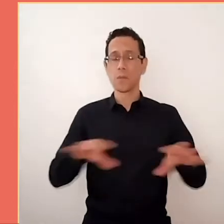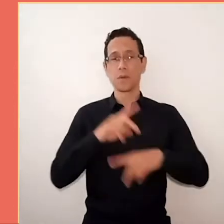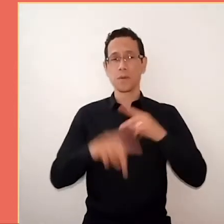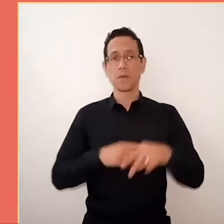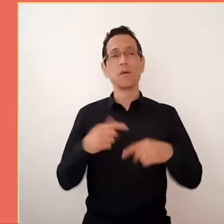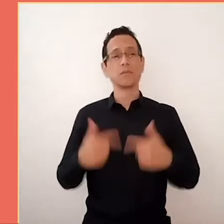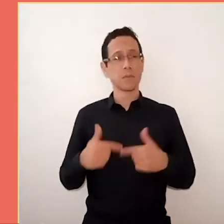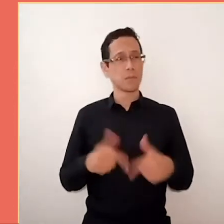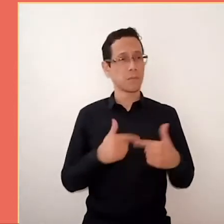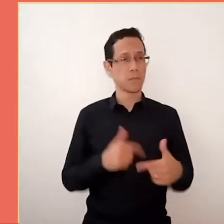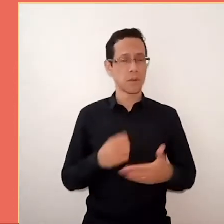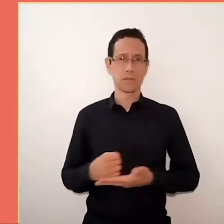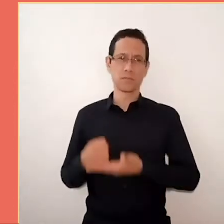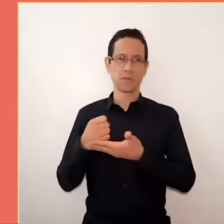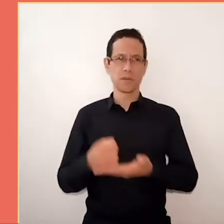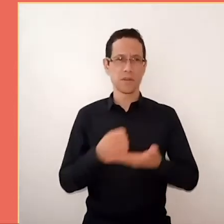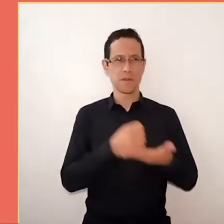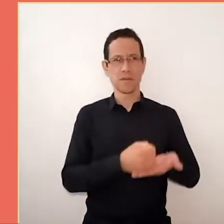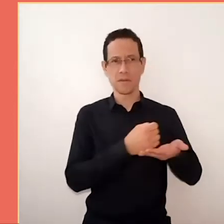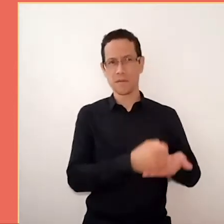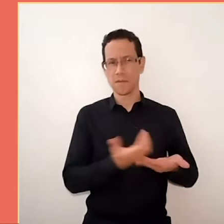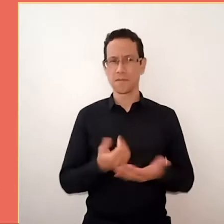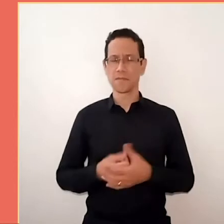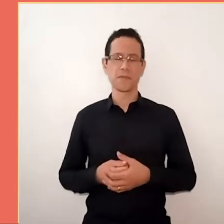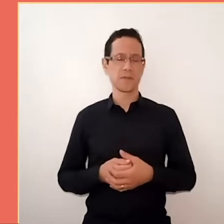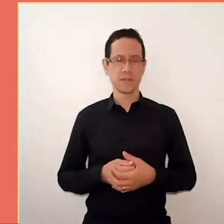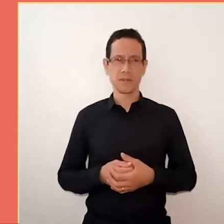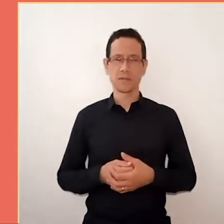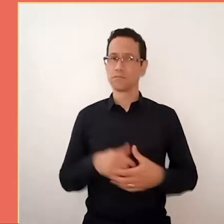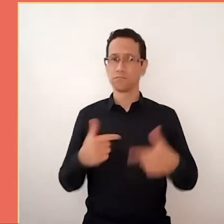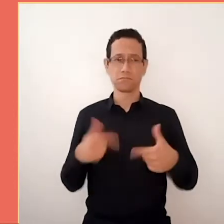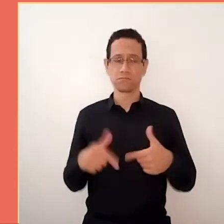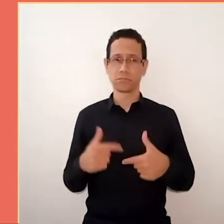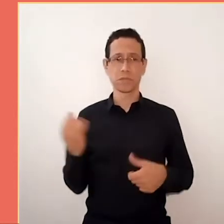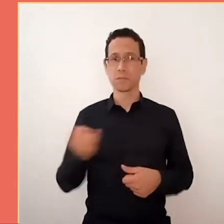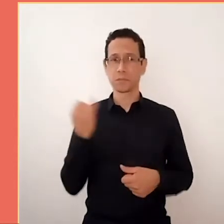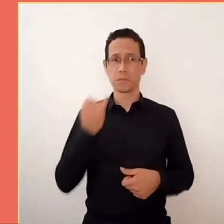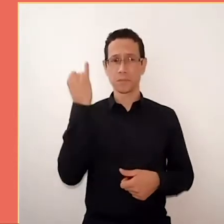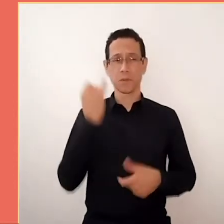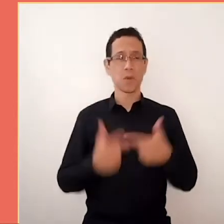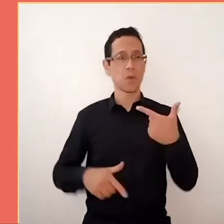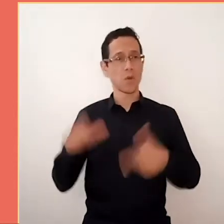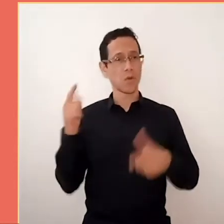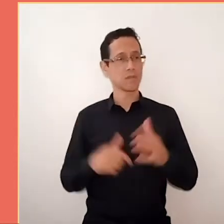como entregadores nos serviços essenciais, por que não se divertir também?